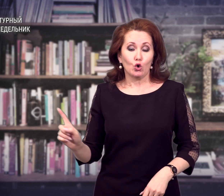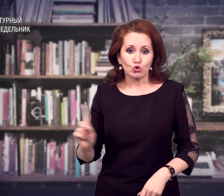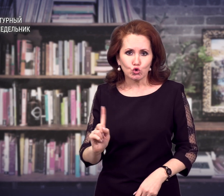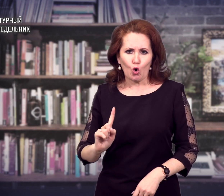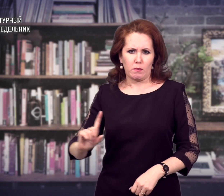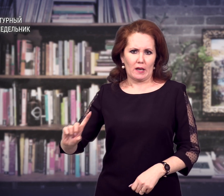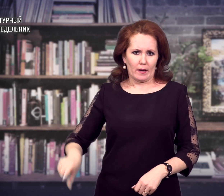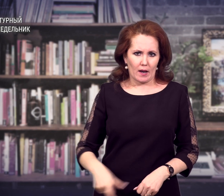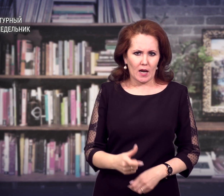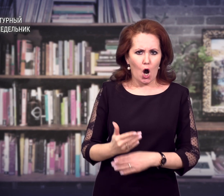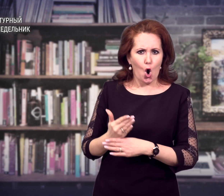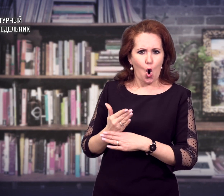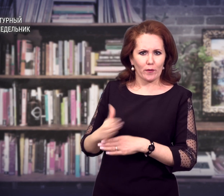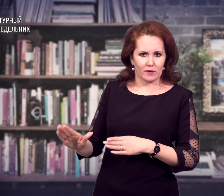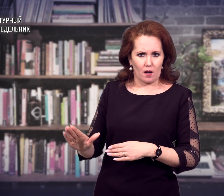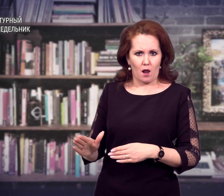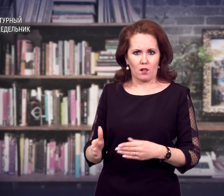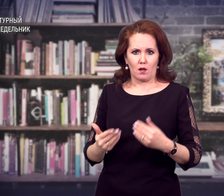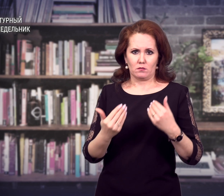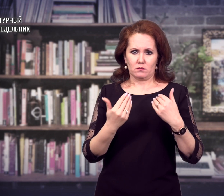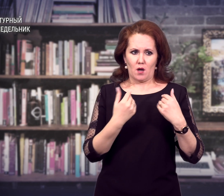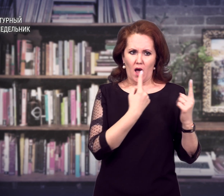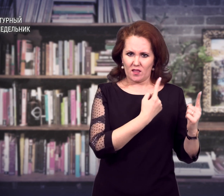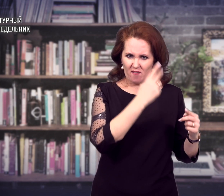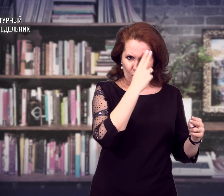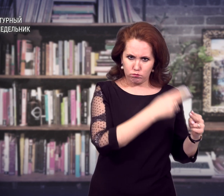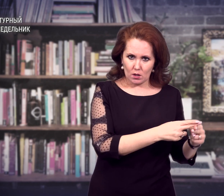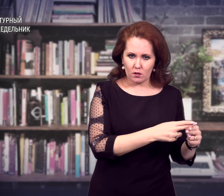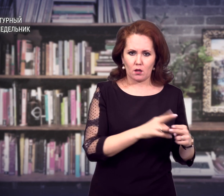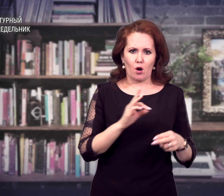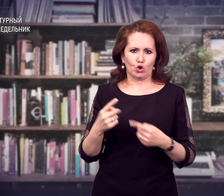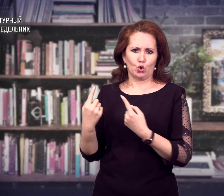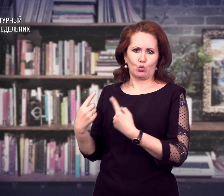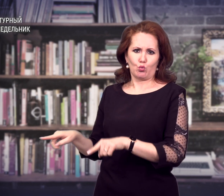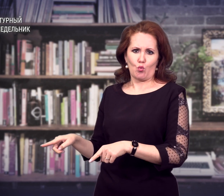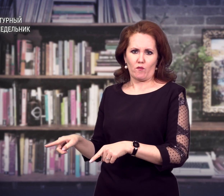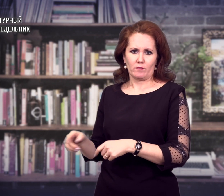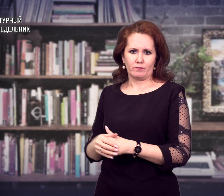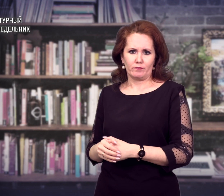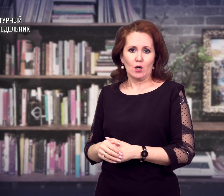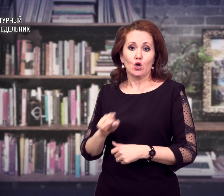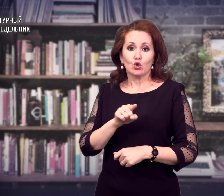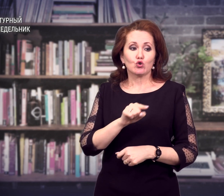Чтобы река отделила одного брата от другого.